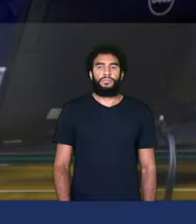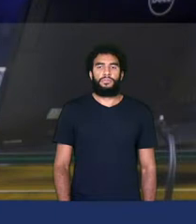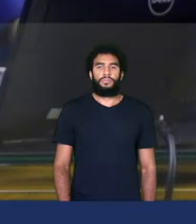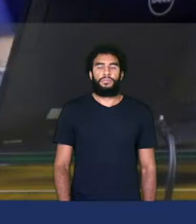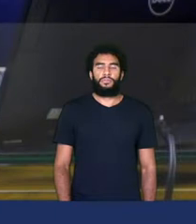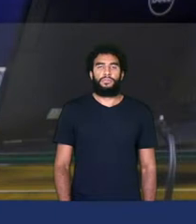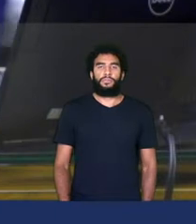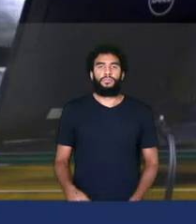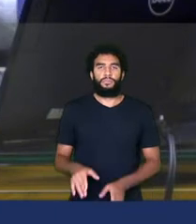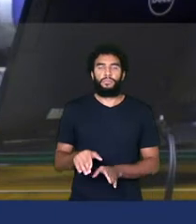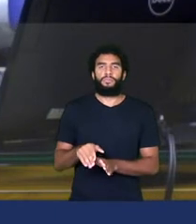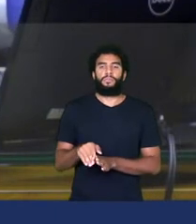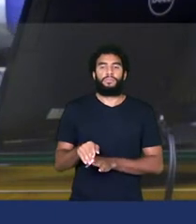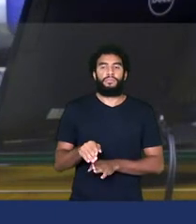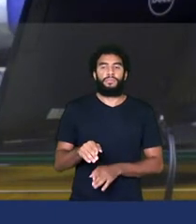COMO FORMA DE ORIENTAÇÃO, O QUE ESTAVA ACONTECENDO,